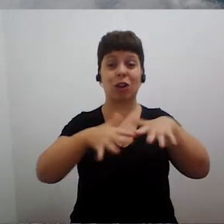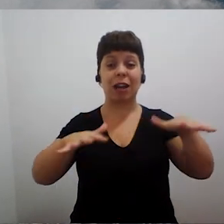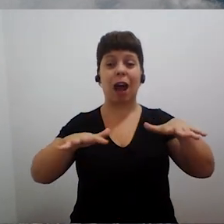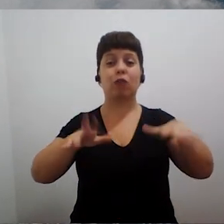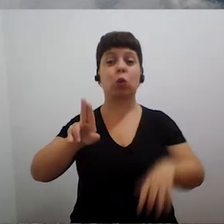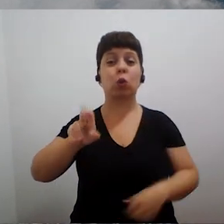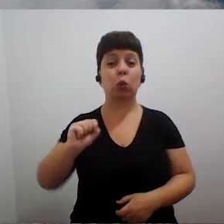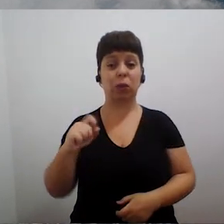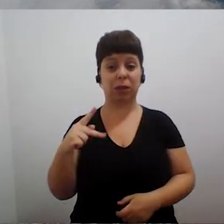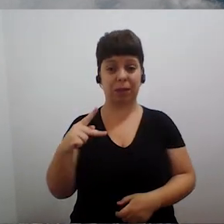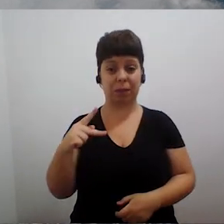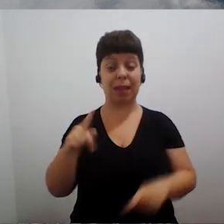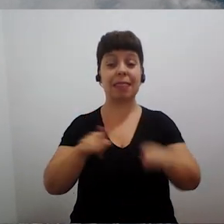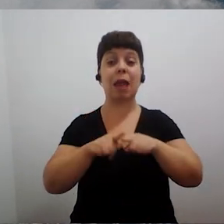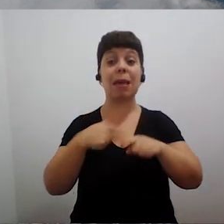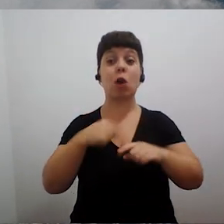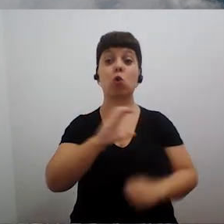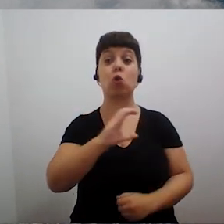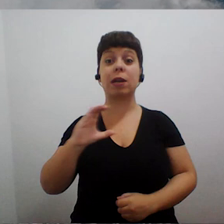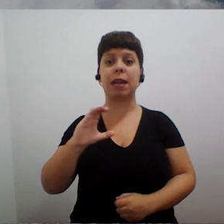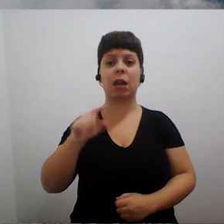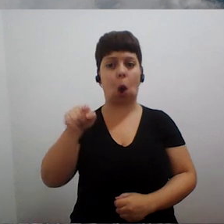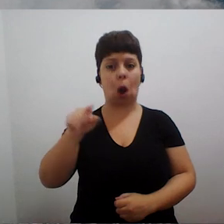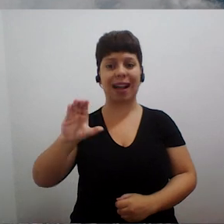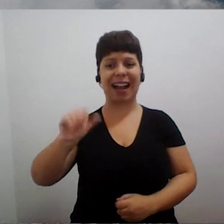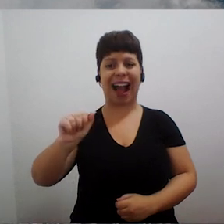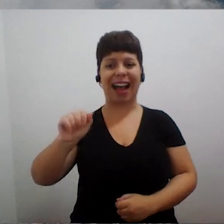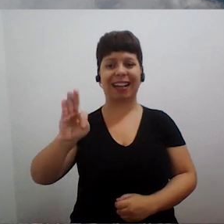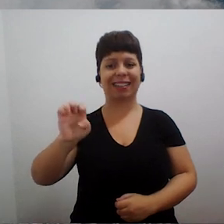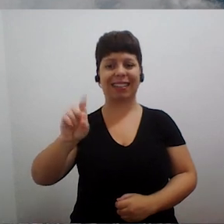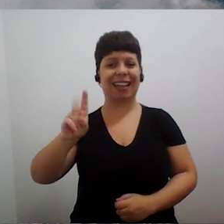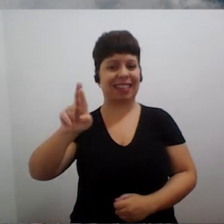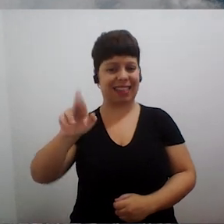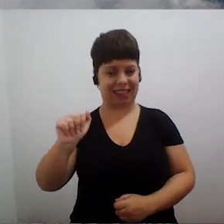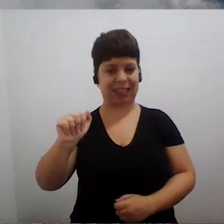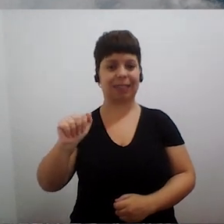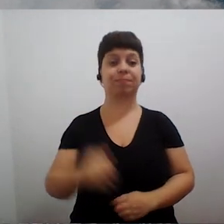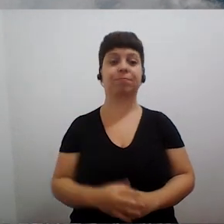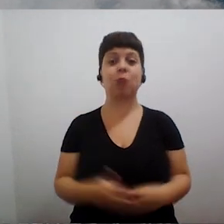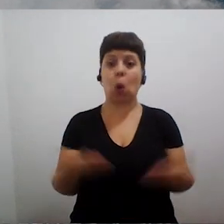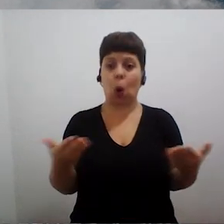Universidade de São Paulo e coordenador da Cátedra. Bom, hoje eu vou estar com vocês ao longo dessa edição